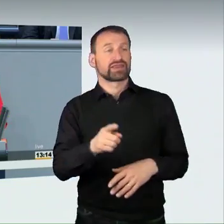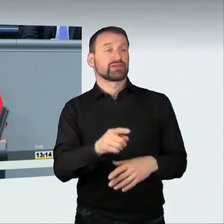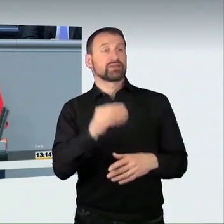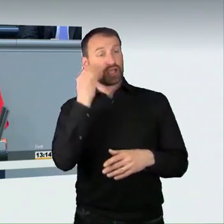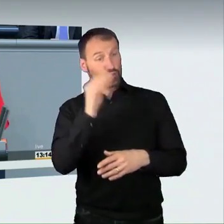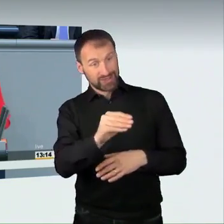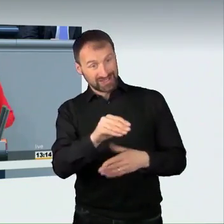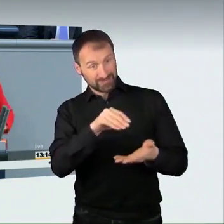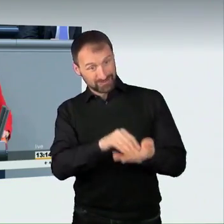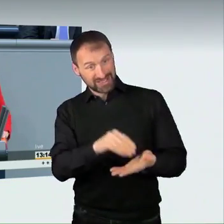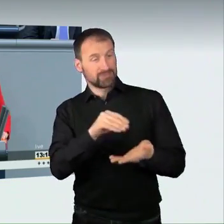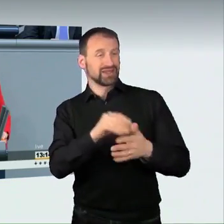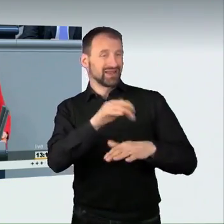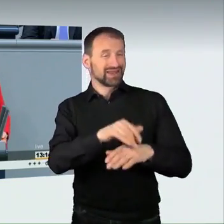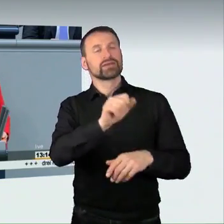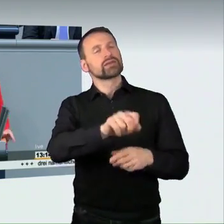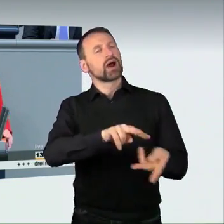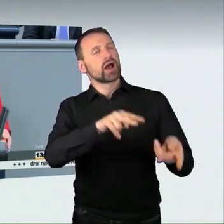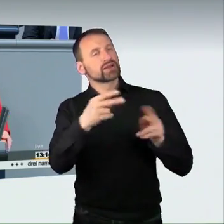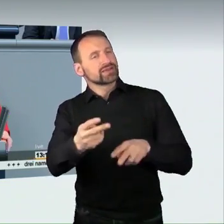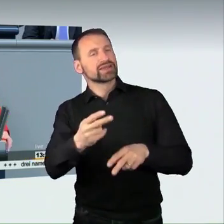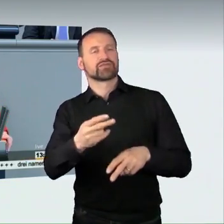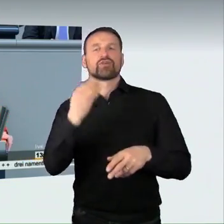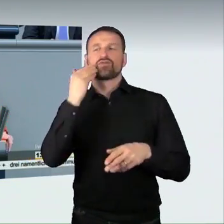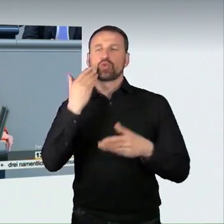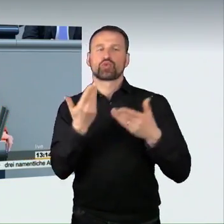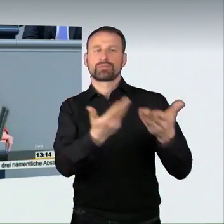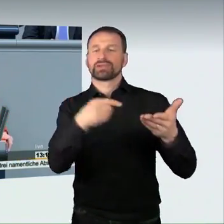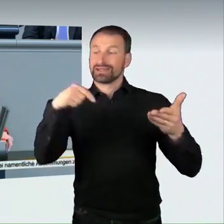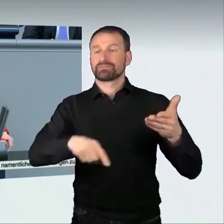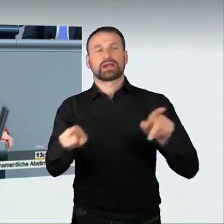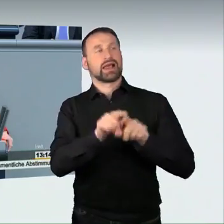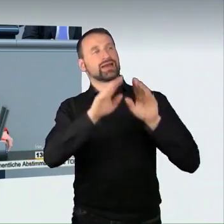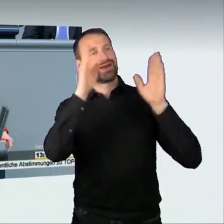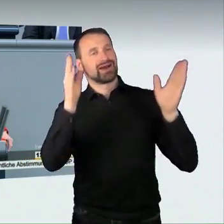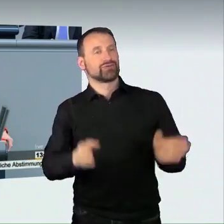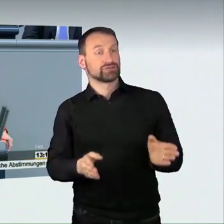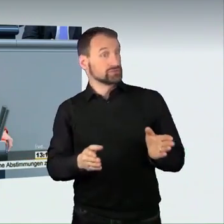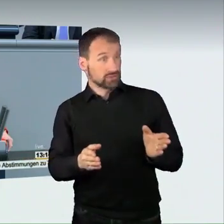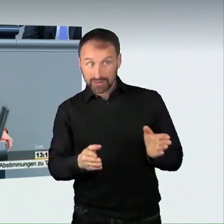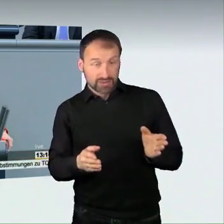im gleichen Haus oder in der gleichen Anlage alternativ angeboten wird. Häufig treten die Probleme für Mieterinnen und Mieter